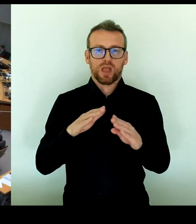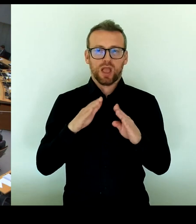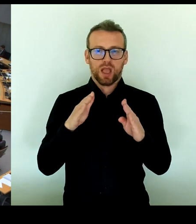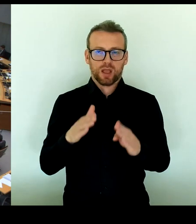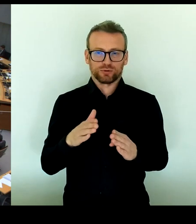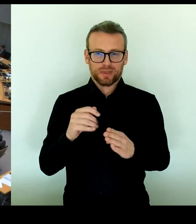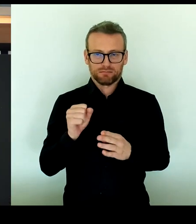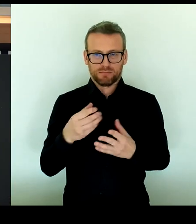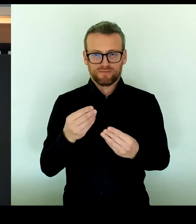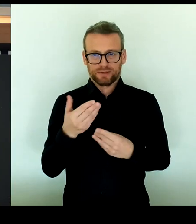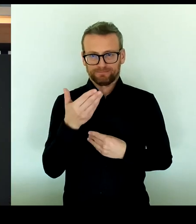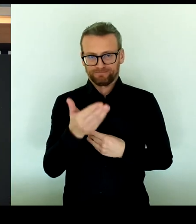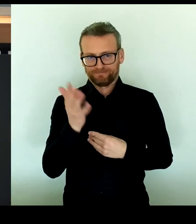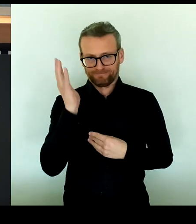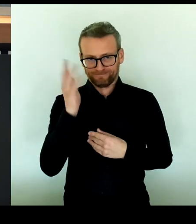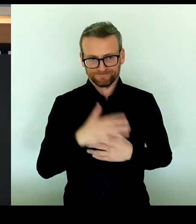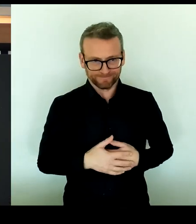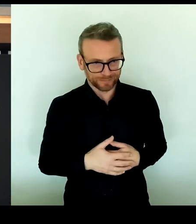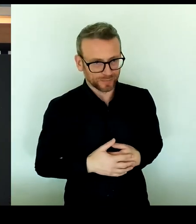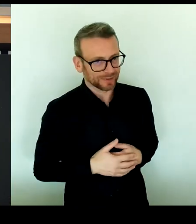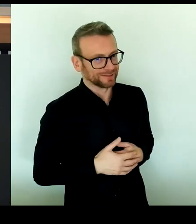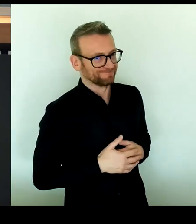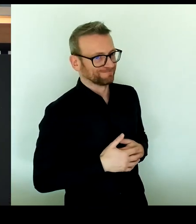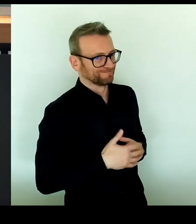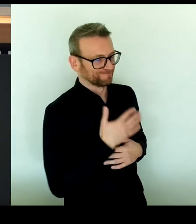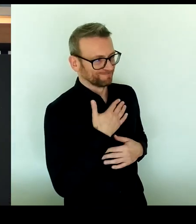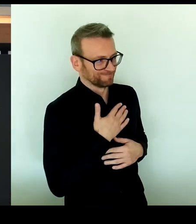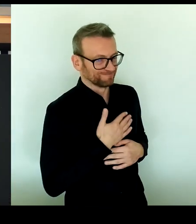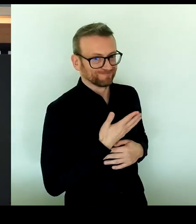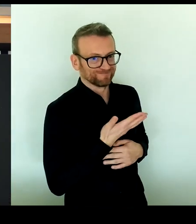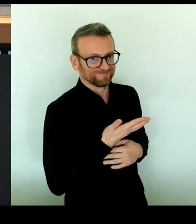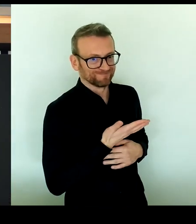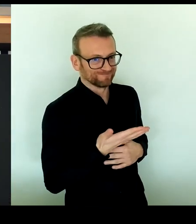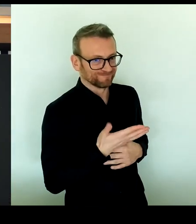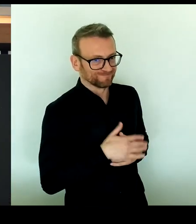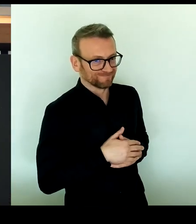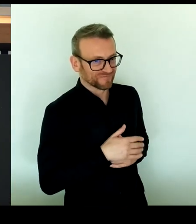Sehr geehrte Frau Präsidentin! Meine sehr verehrten Damen und Herren!